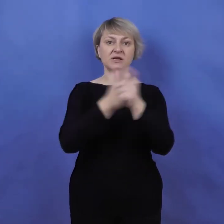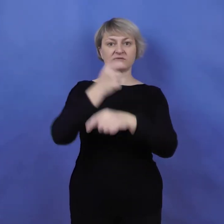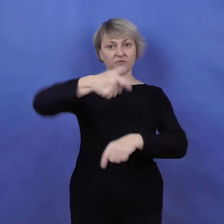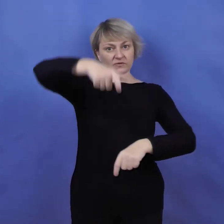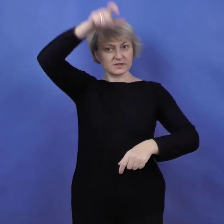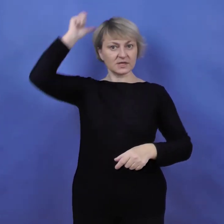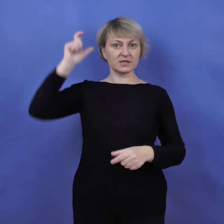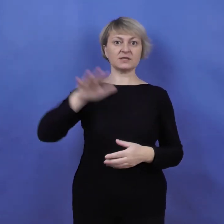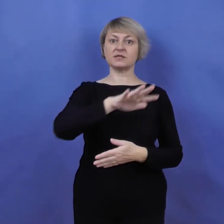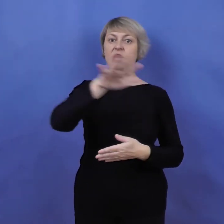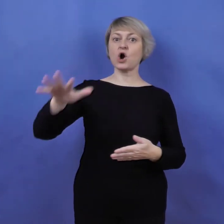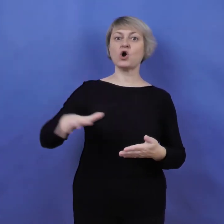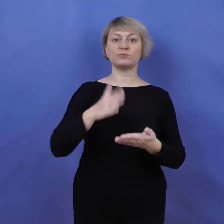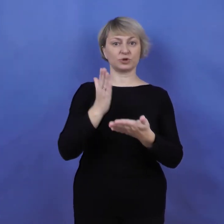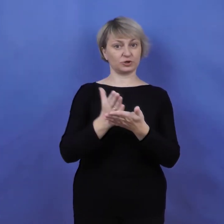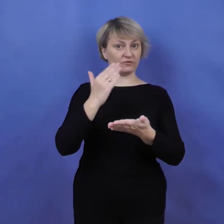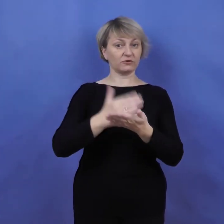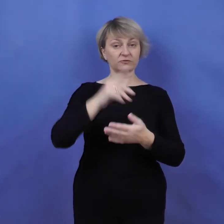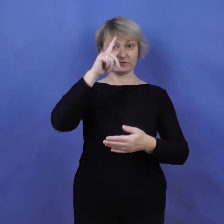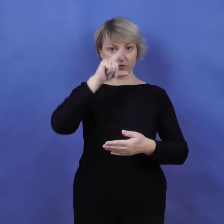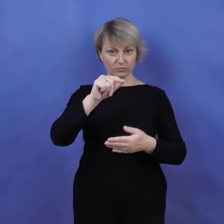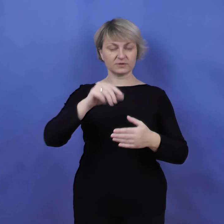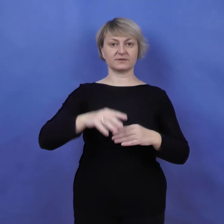na terenie województwa opolskiego,